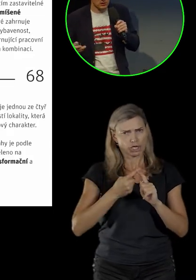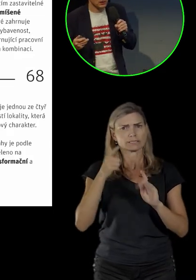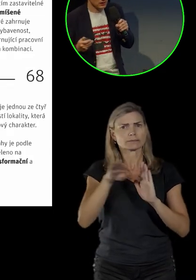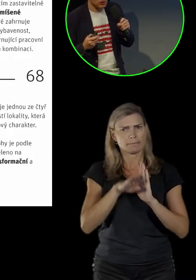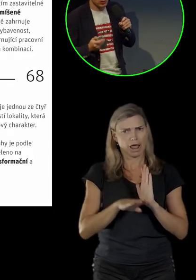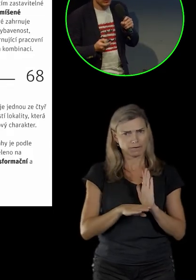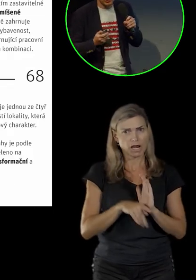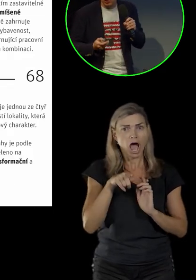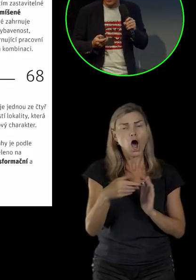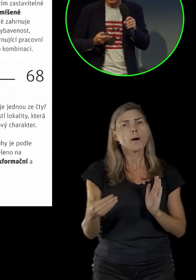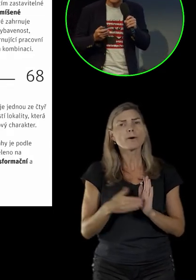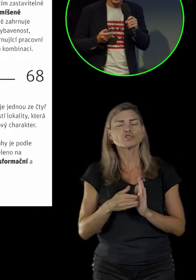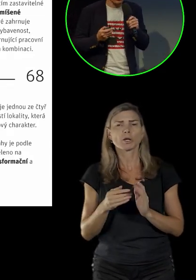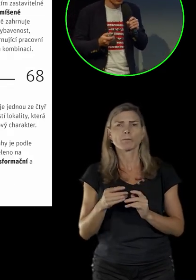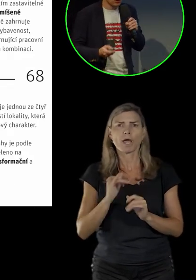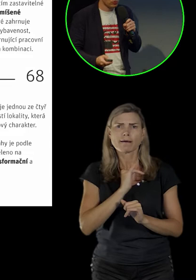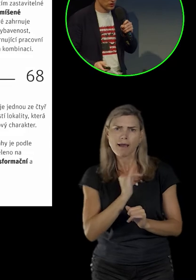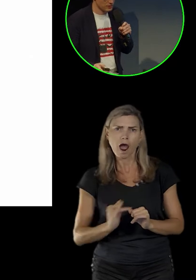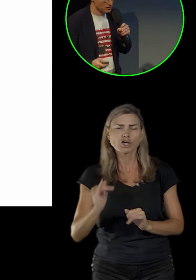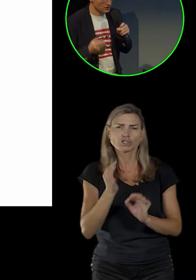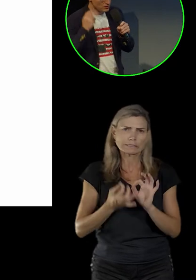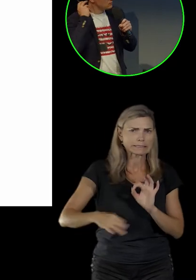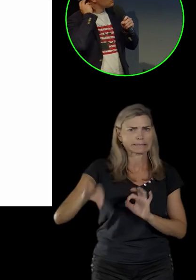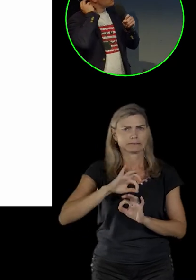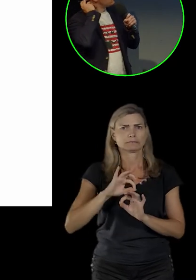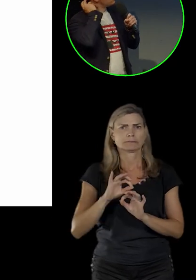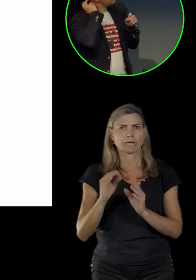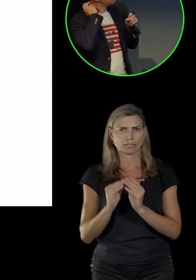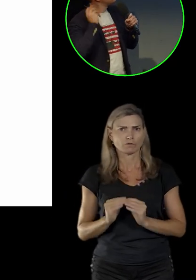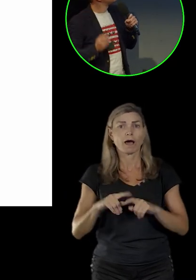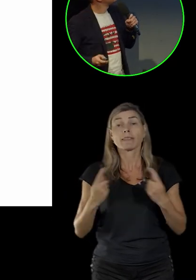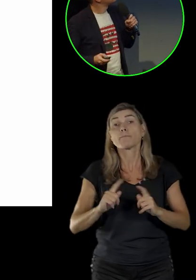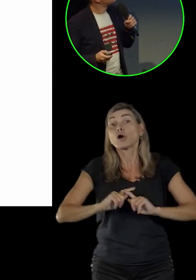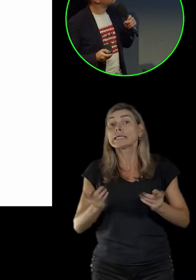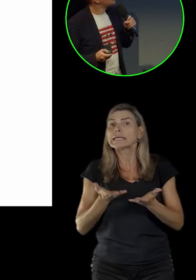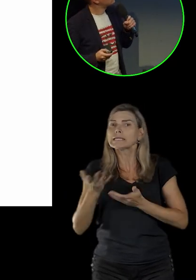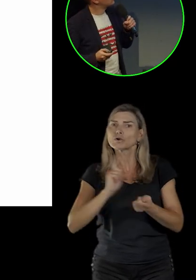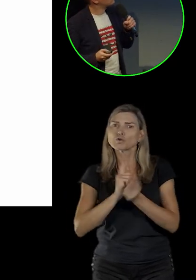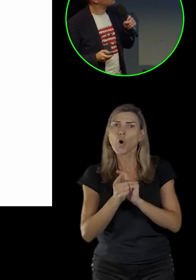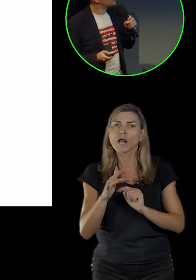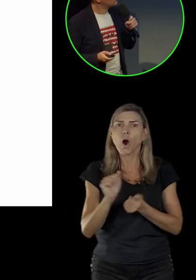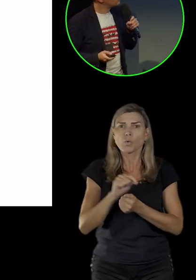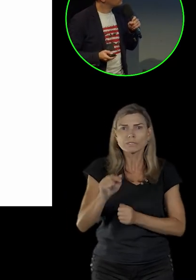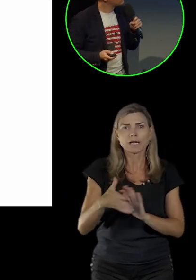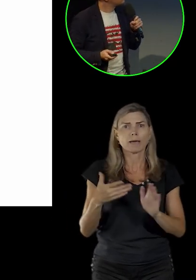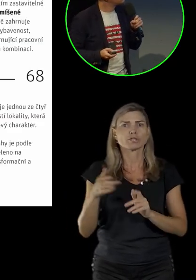zpracovat nějakou podrobnější dokumentaci nebo jinou dohodu v území. Nová Harfa, Bubny.